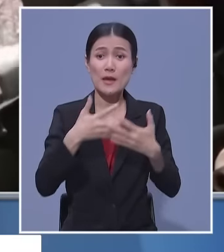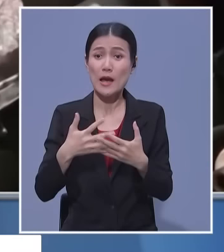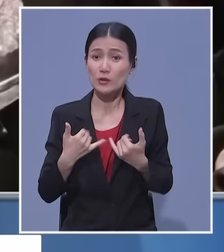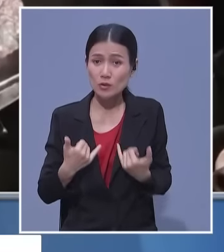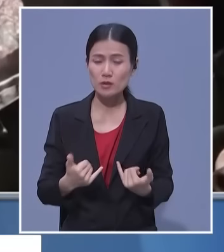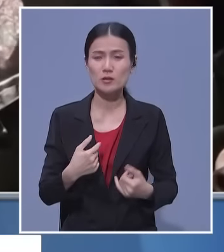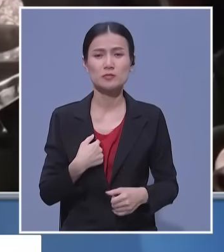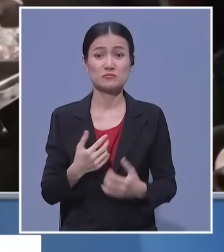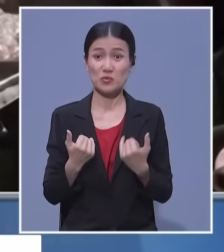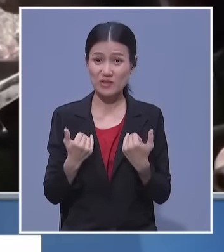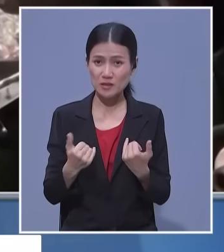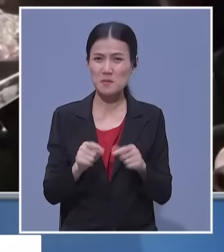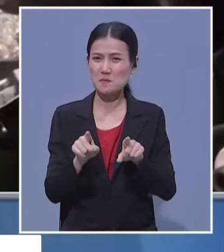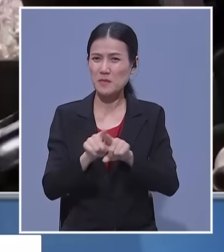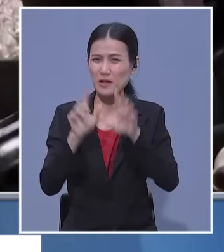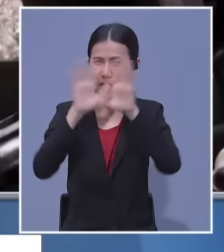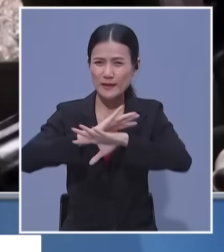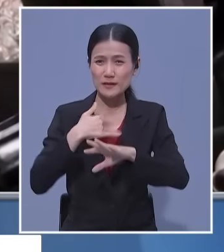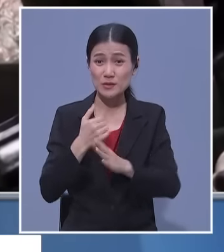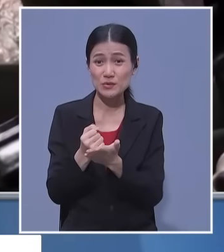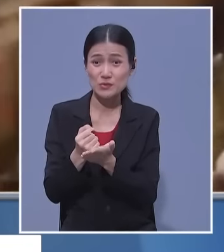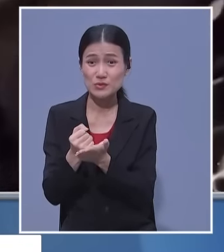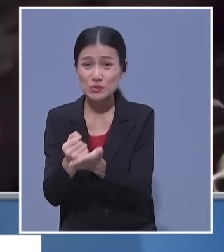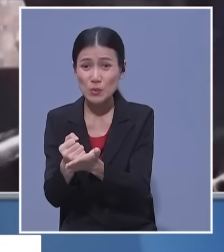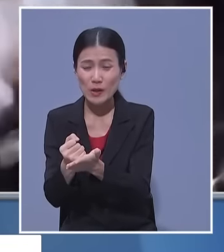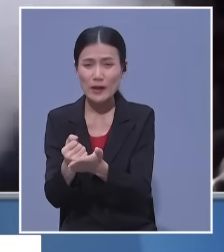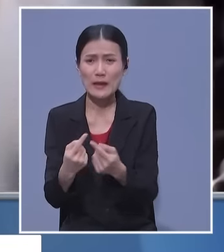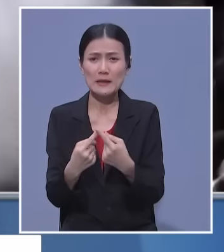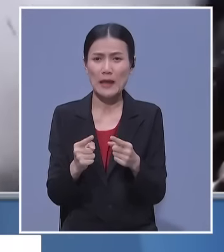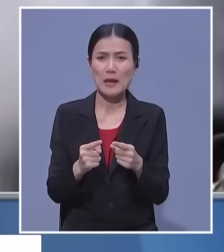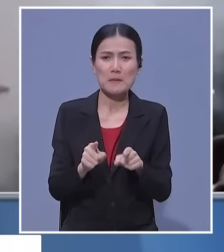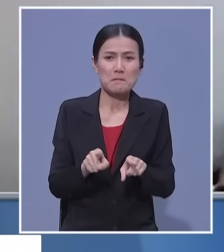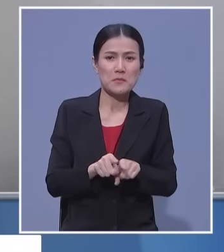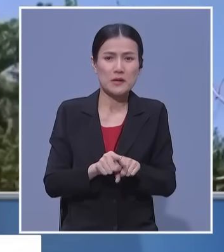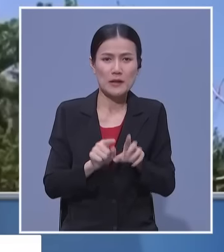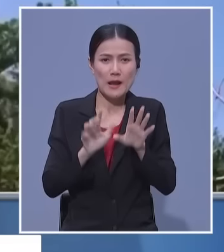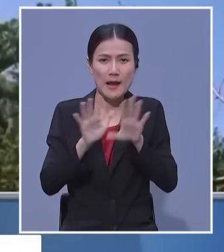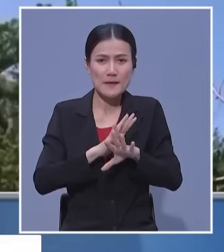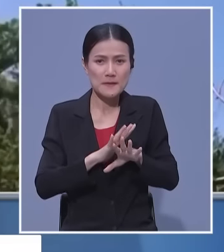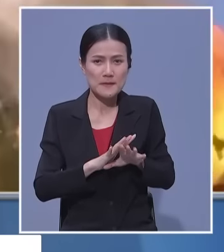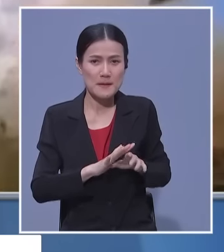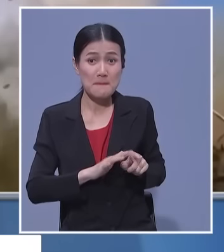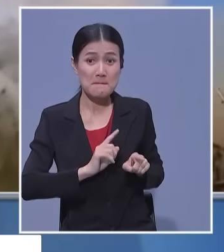ที่ยื่นมือช่วยข้างนึงแต่อีกข้างนึงก็ถือ มีดสั้นเอาไว้ด้านหลังเพื่อเตรียมจะแทง